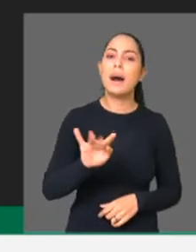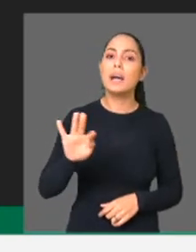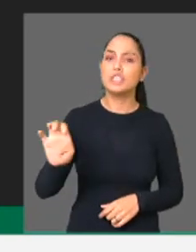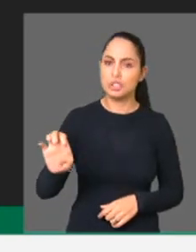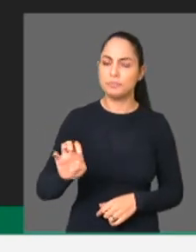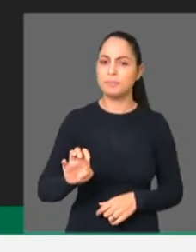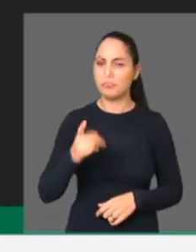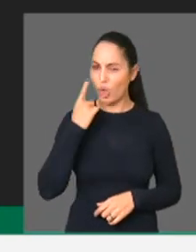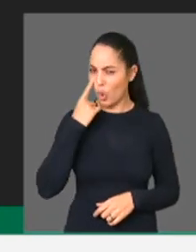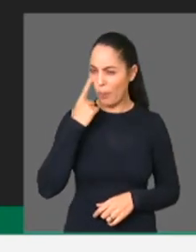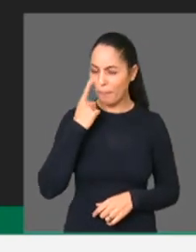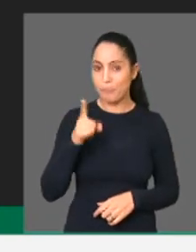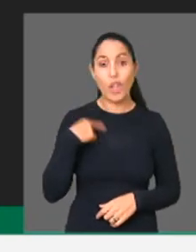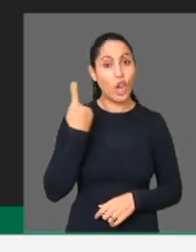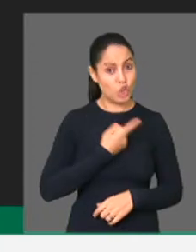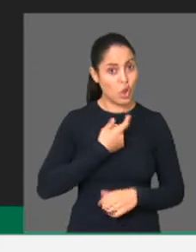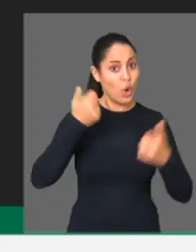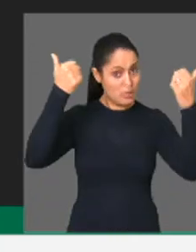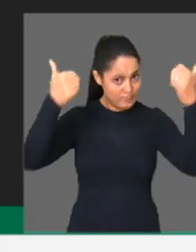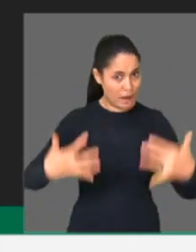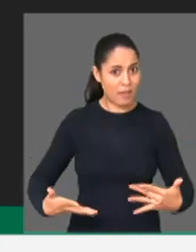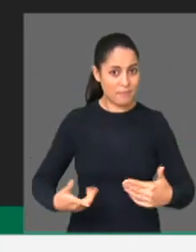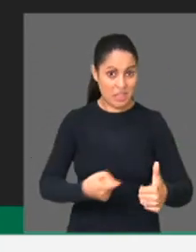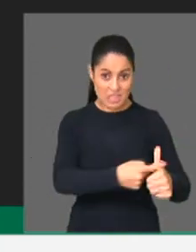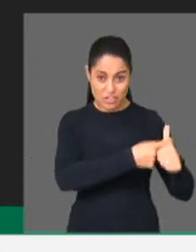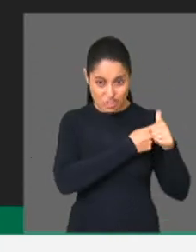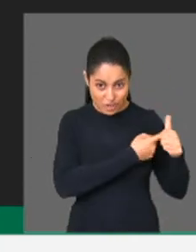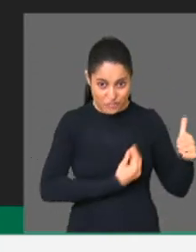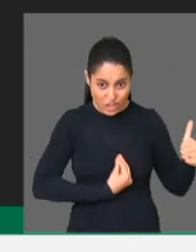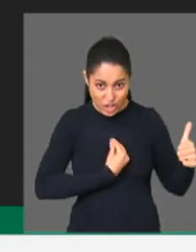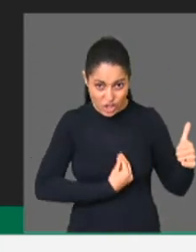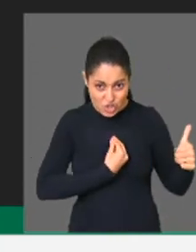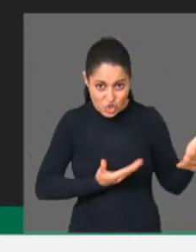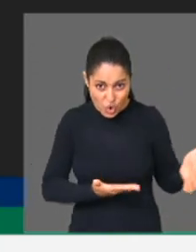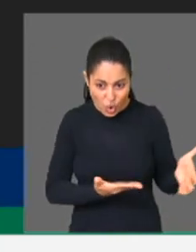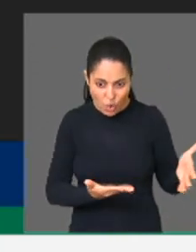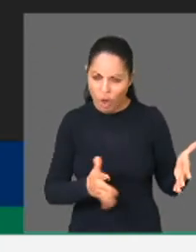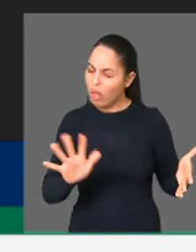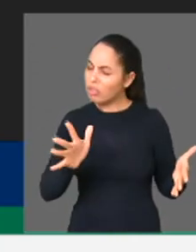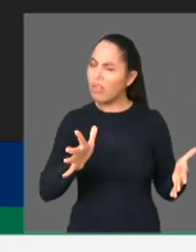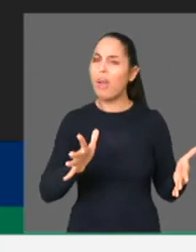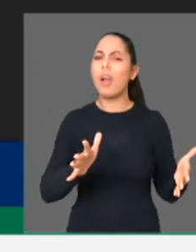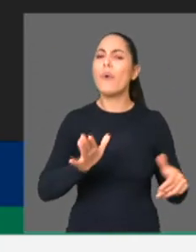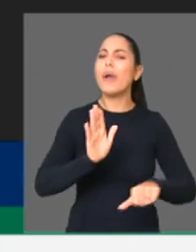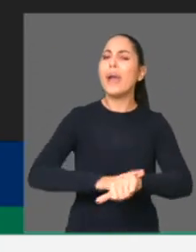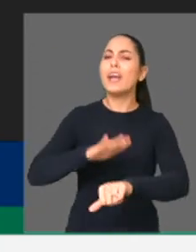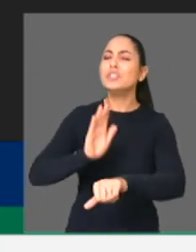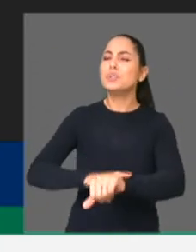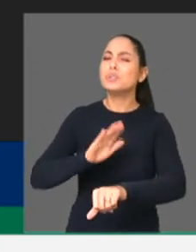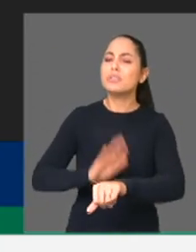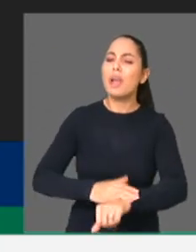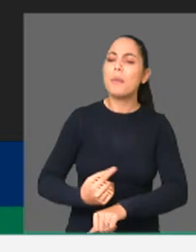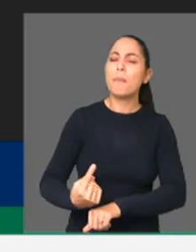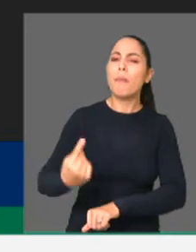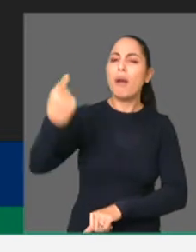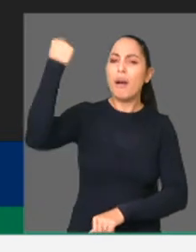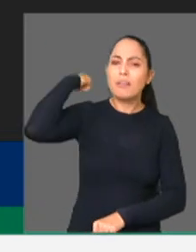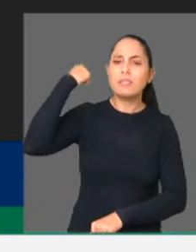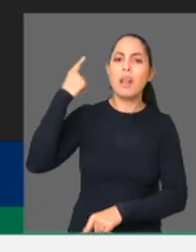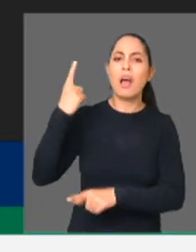DE 10 ANOS ATRÁS, DE 15 ANOS ATRÁS. HÁ MUITOS JUROS EMBUTIDOS NESSA DÍ VIDA. SÃO DÍVIDAS ALTAS ONDE QUEM MAIS